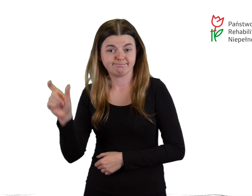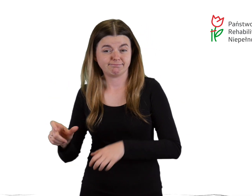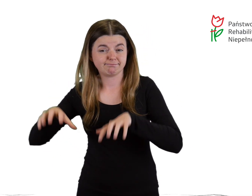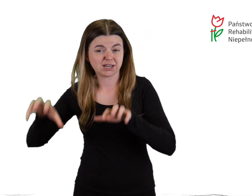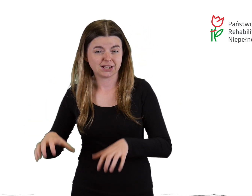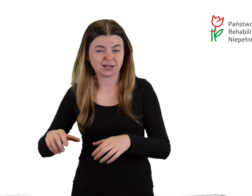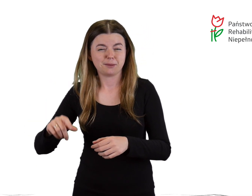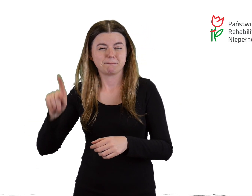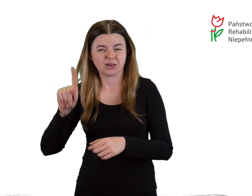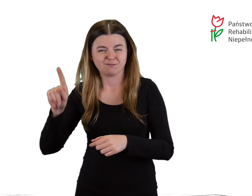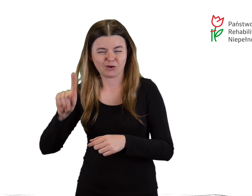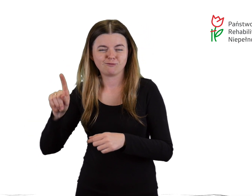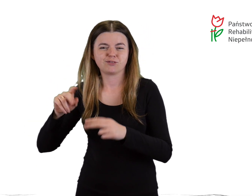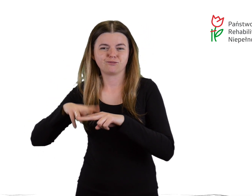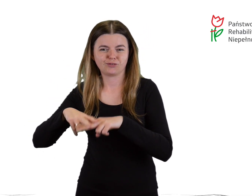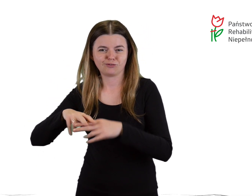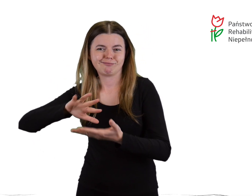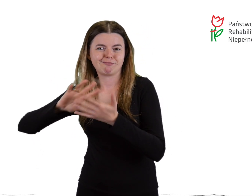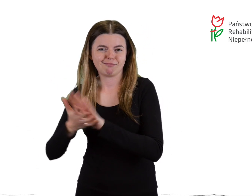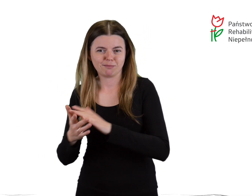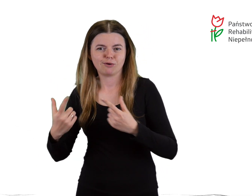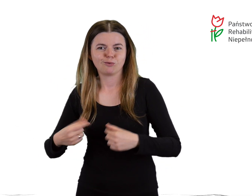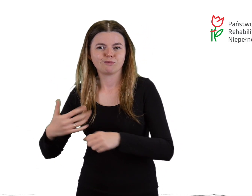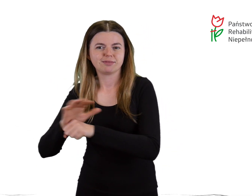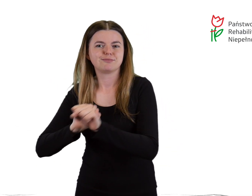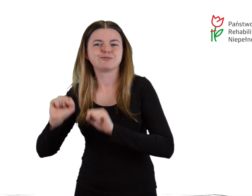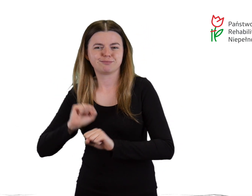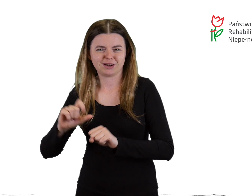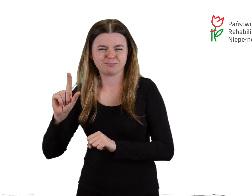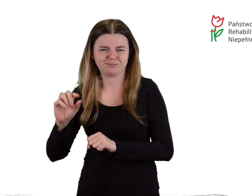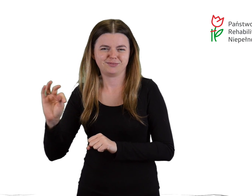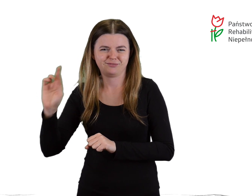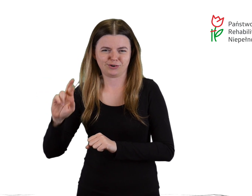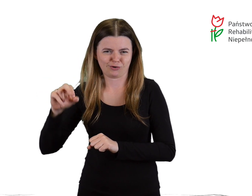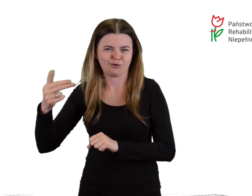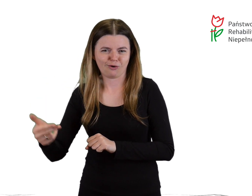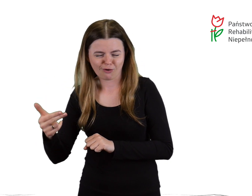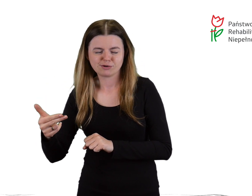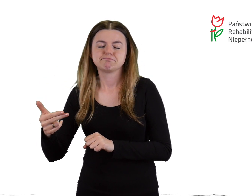Jako Prezes Zarządu Państwowego Funduszu Rehabilitacji Osób Niepełnosprawnych